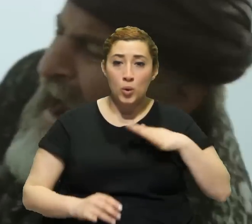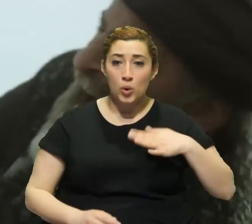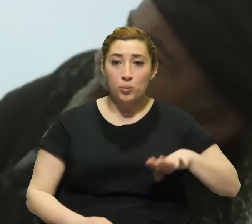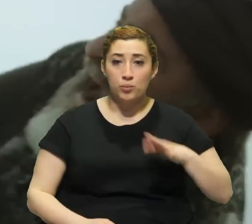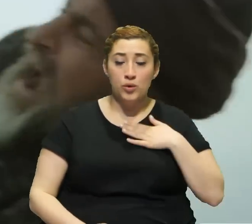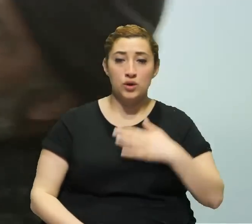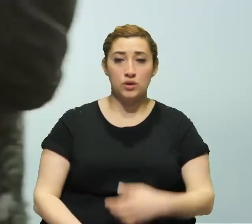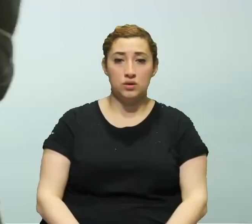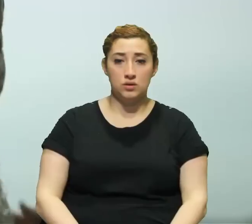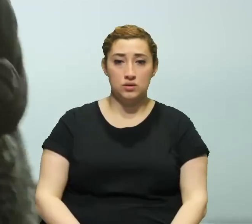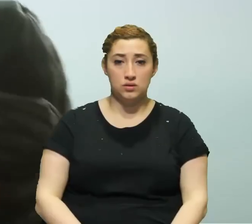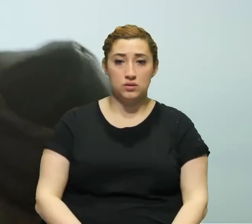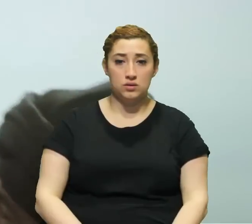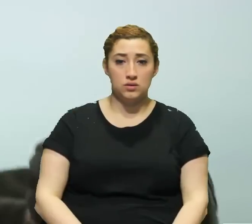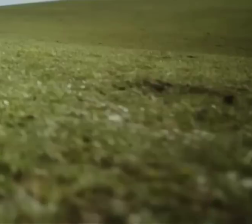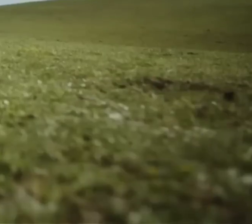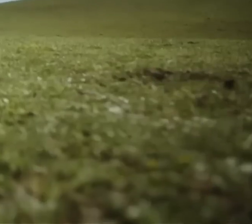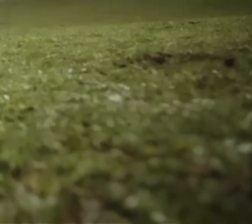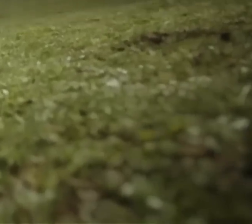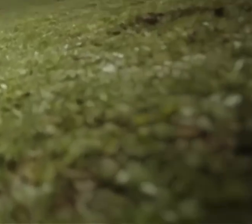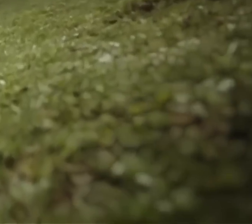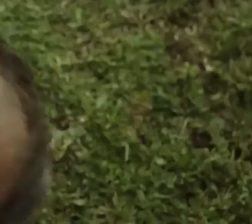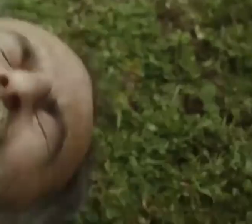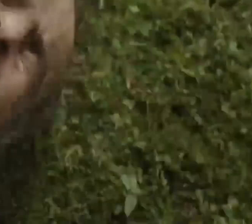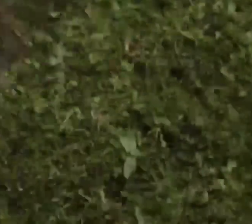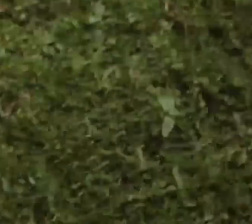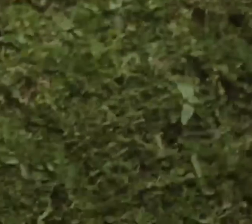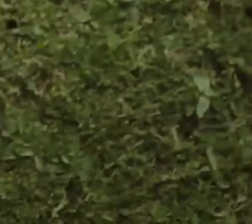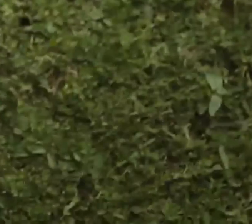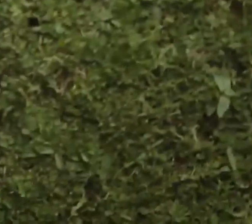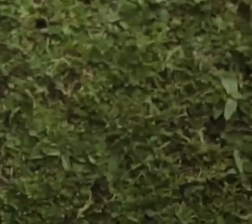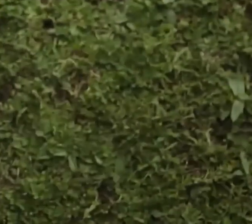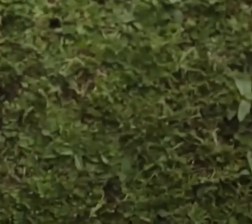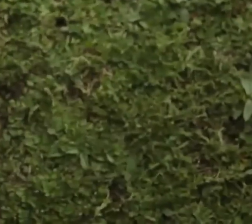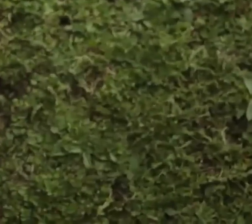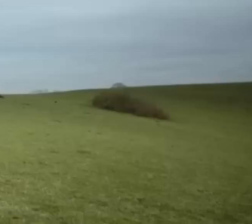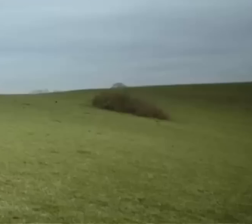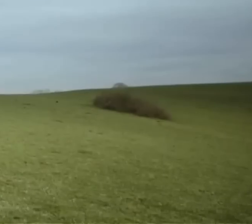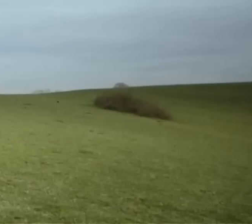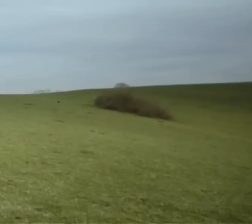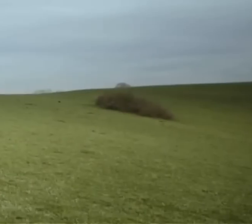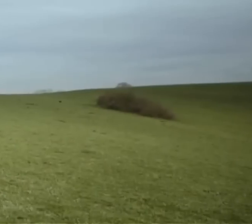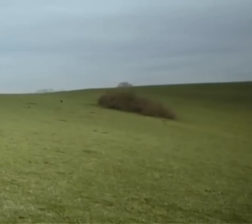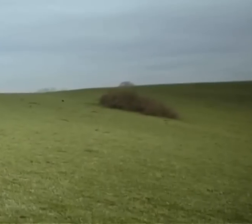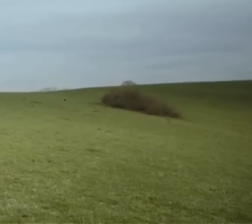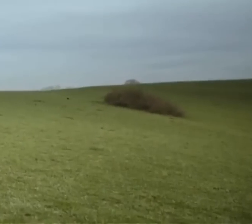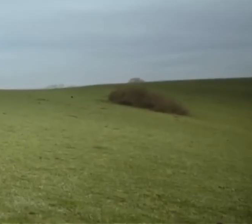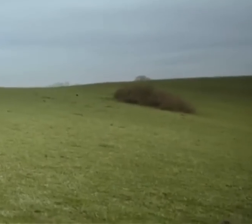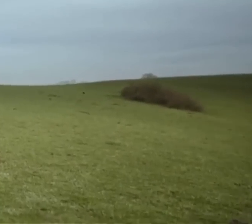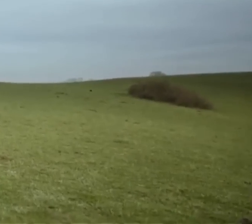Ah! (At kişneme sesi)